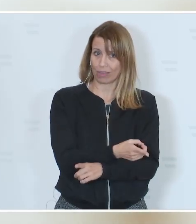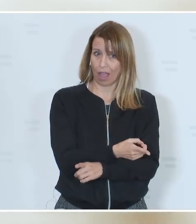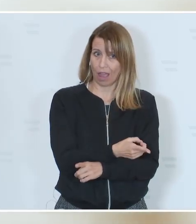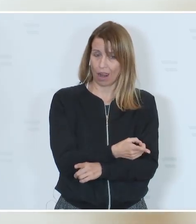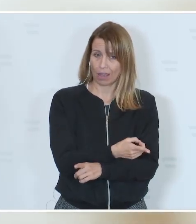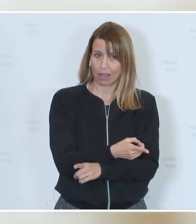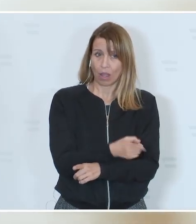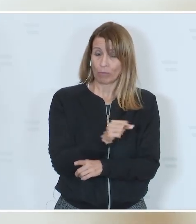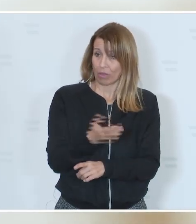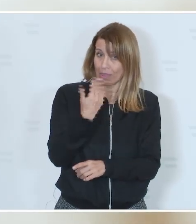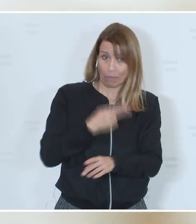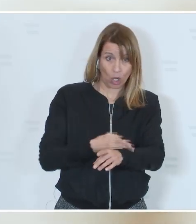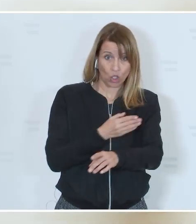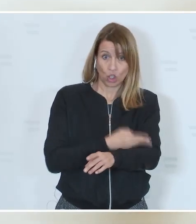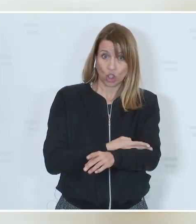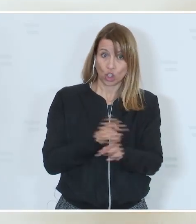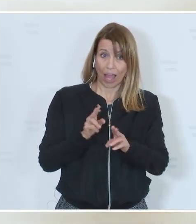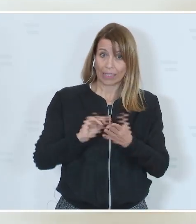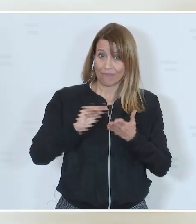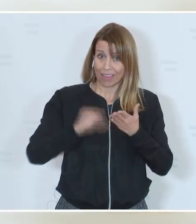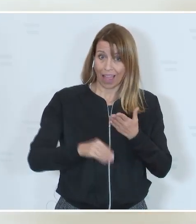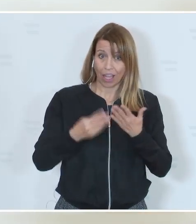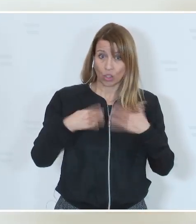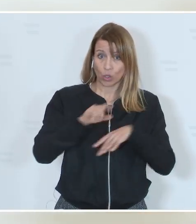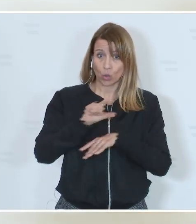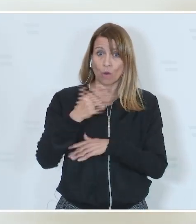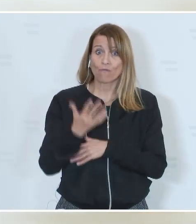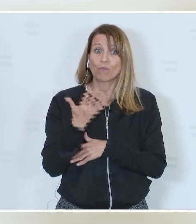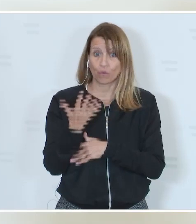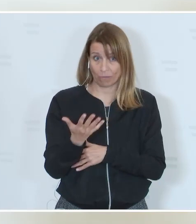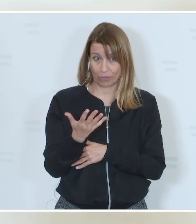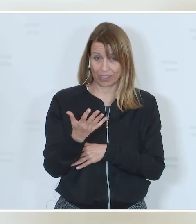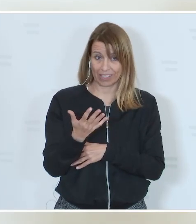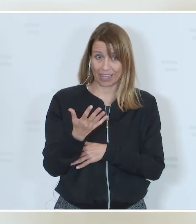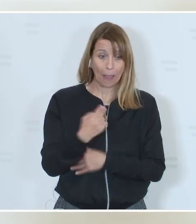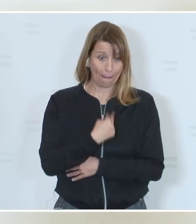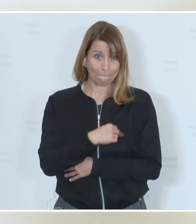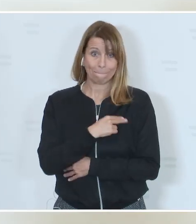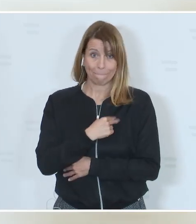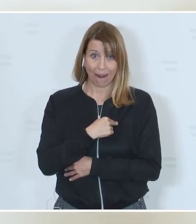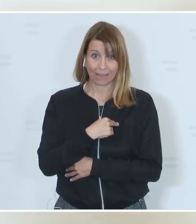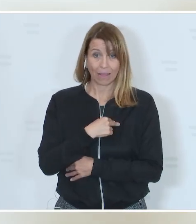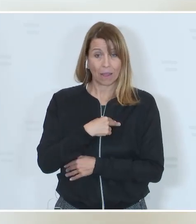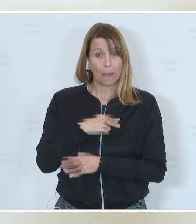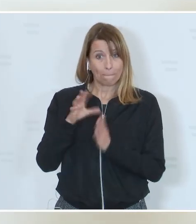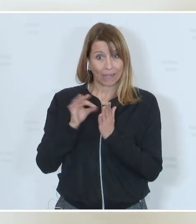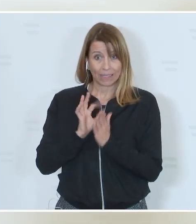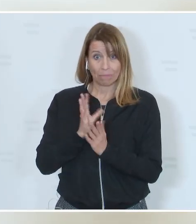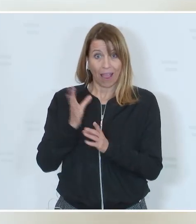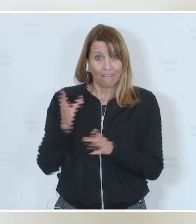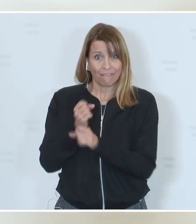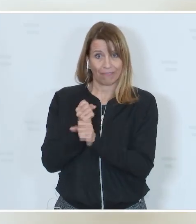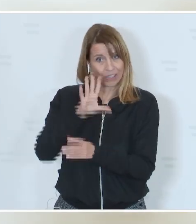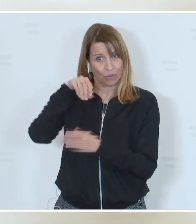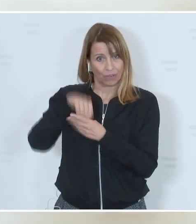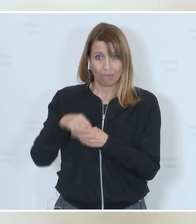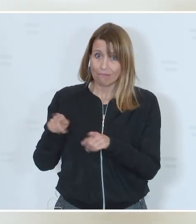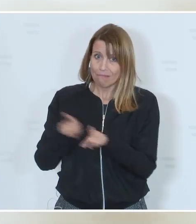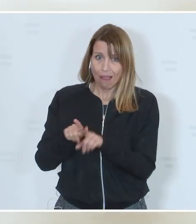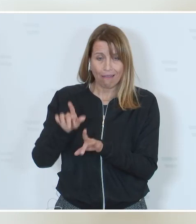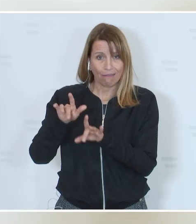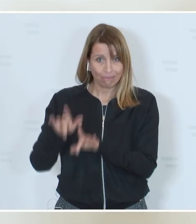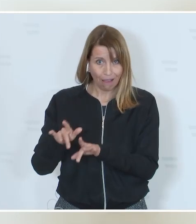Staatsvertrag 1955. In Malta ist dieses Prinzip in der Verfassung verankert, dass, wie gesagt: